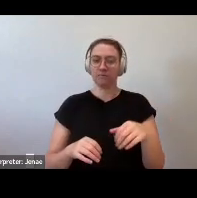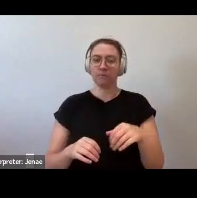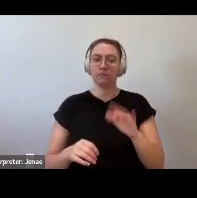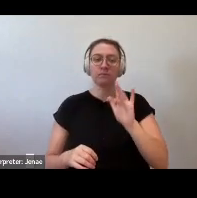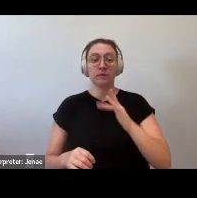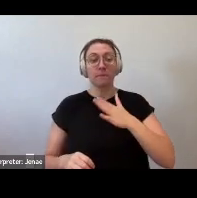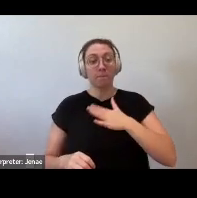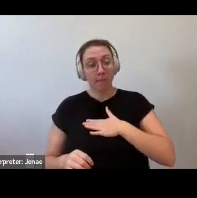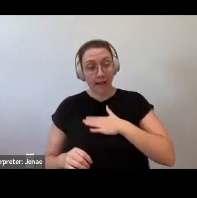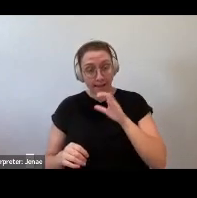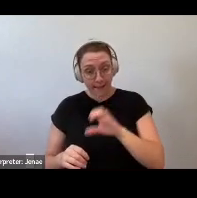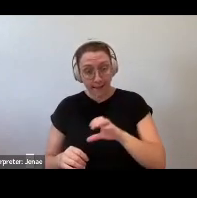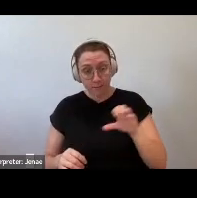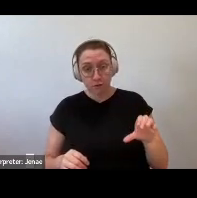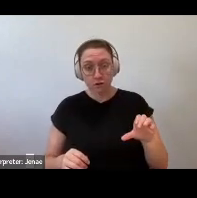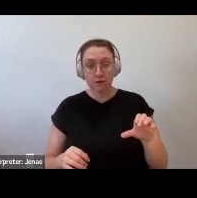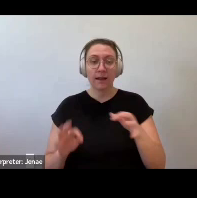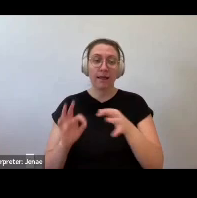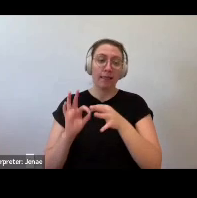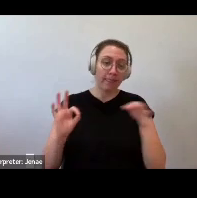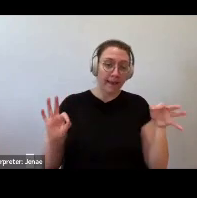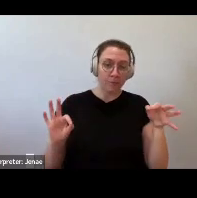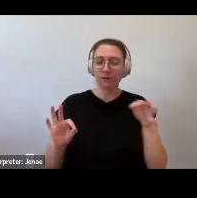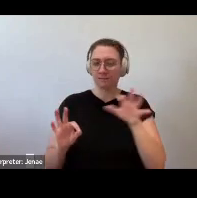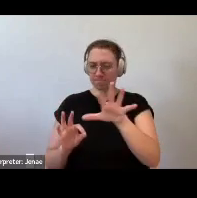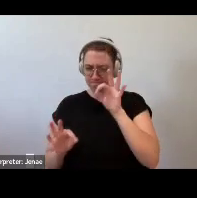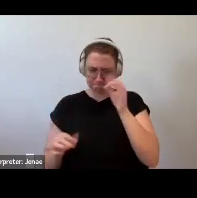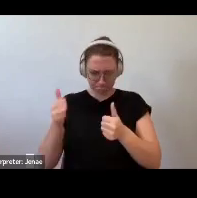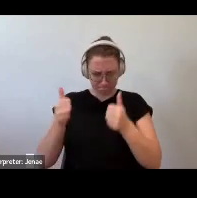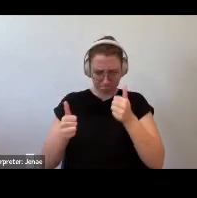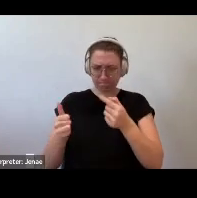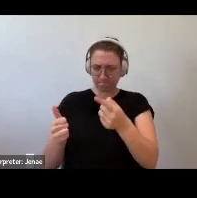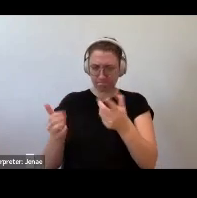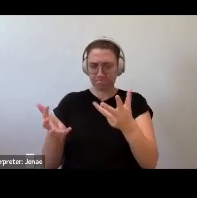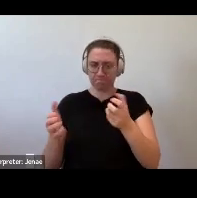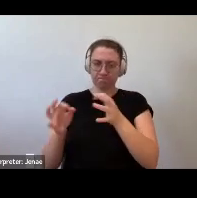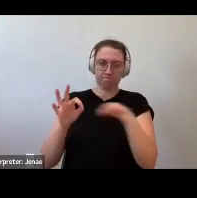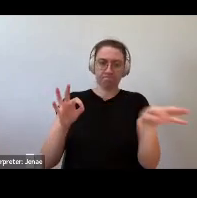el idioma de los subtítulos donde desea que se muestren los subtítulos. Por ejemplo,